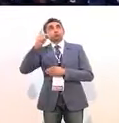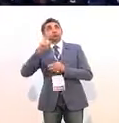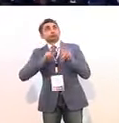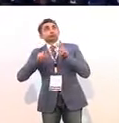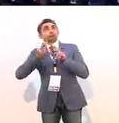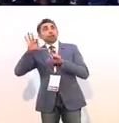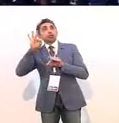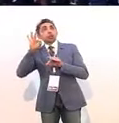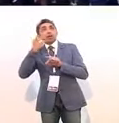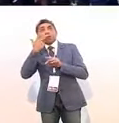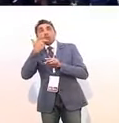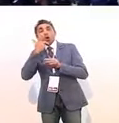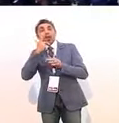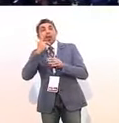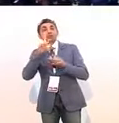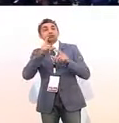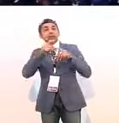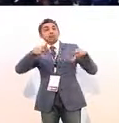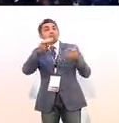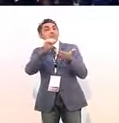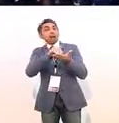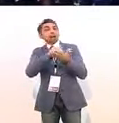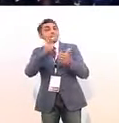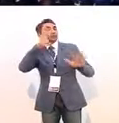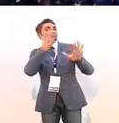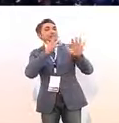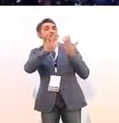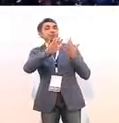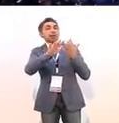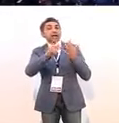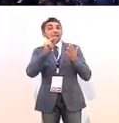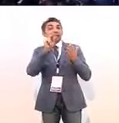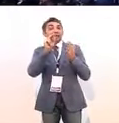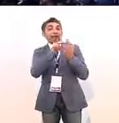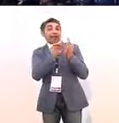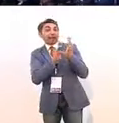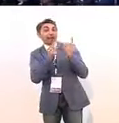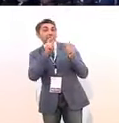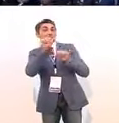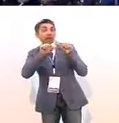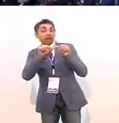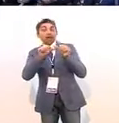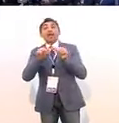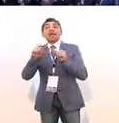le banche – e poi di cambiare le regole – e la Germania della Merkel ha messo 247